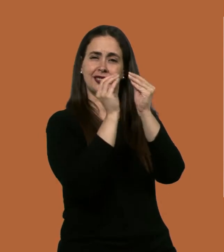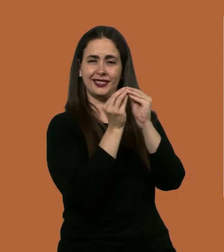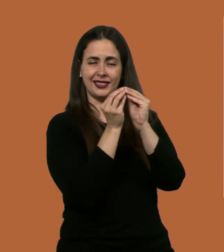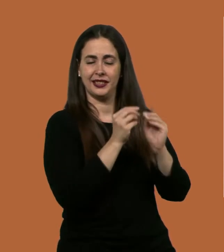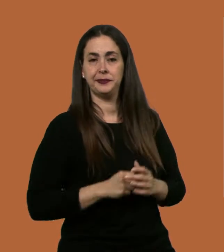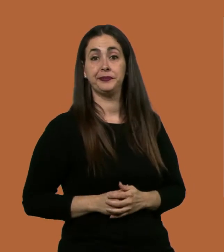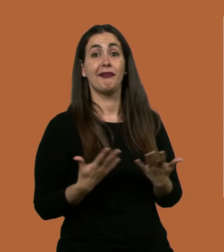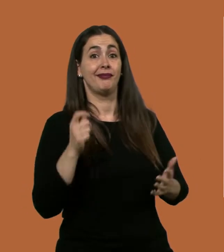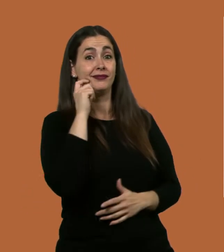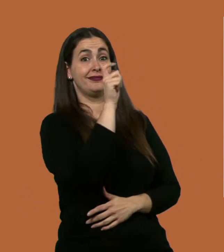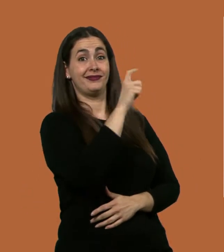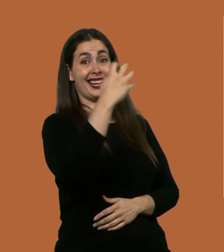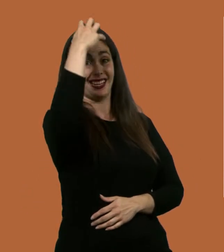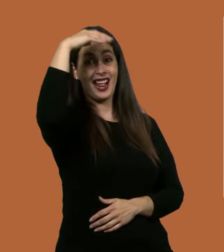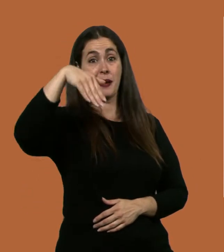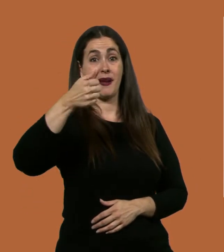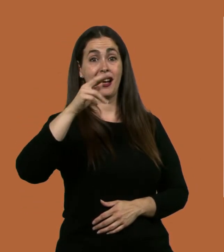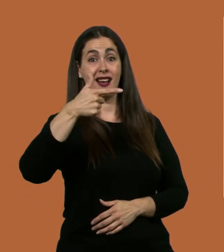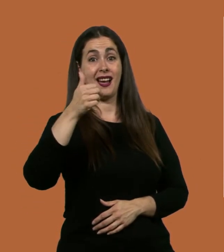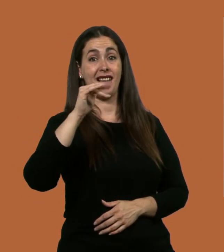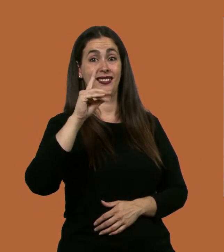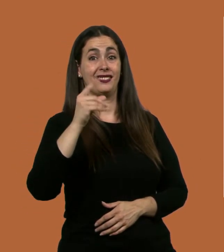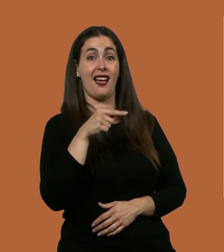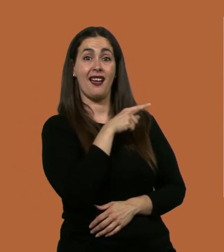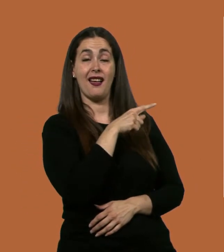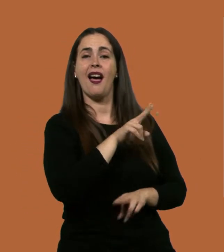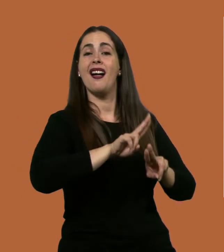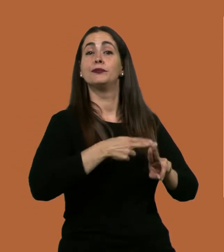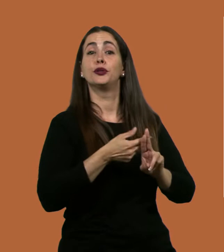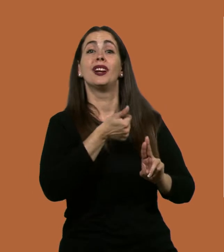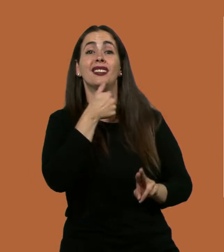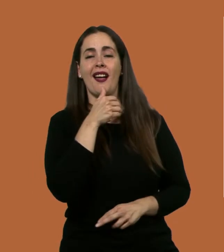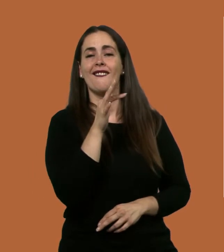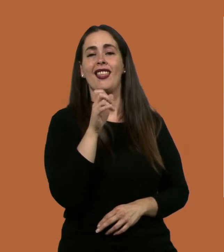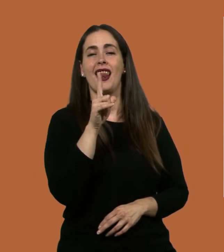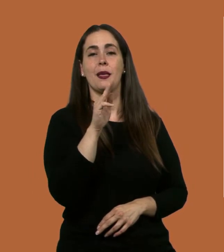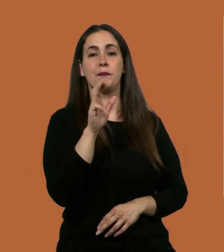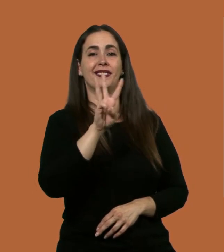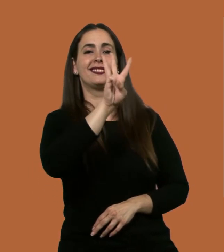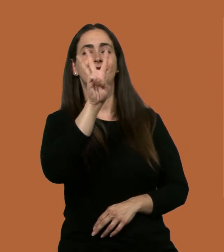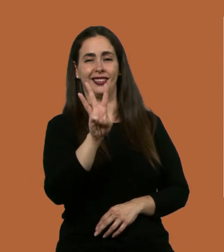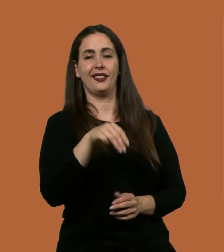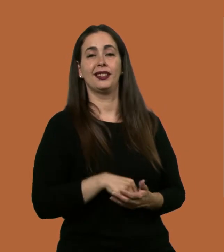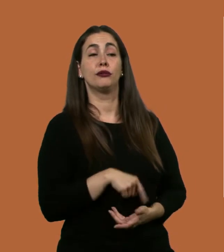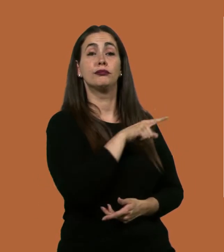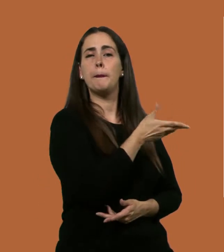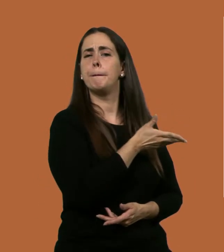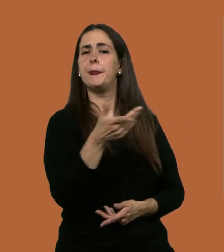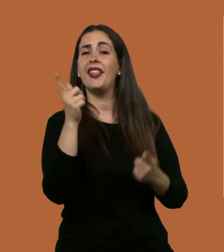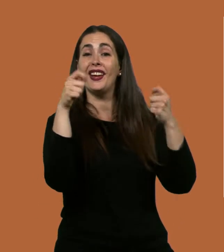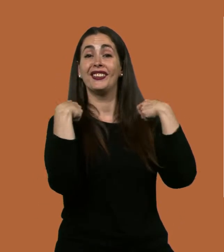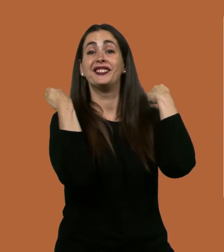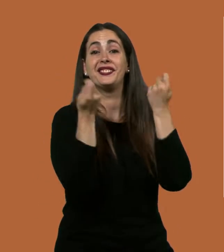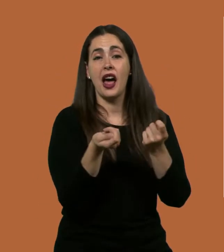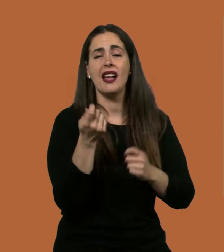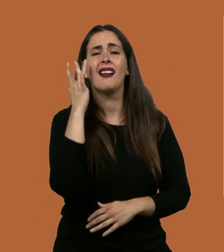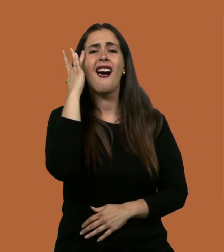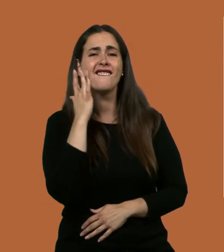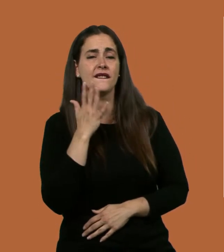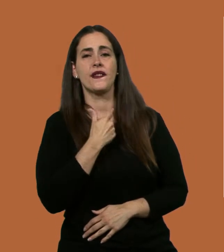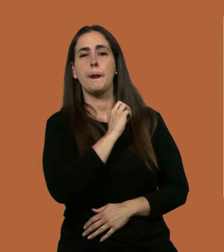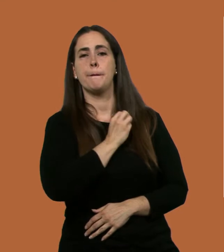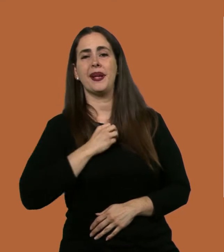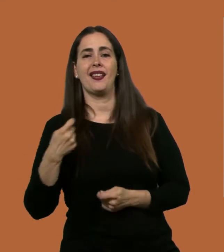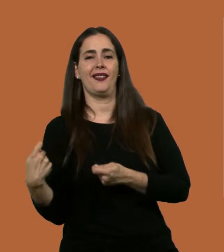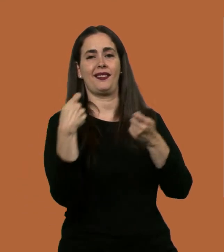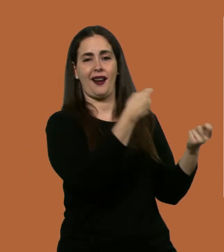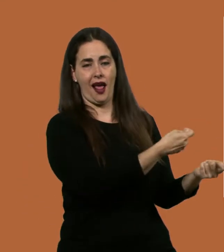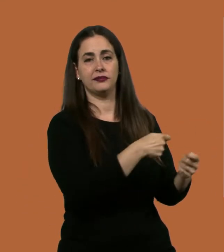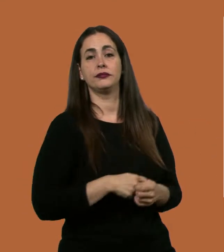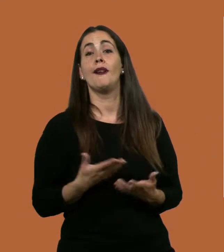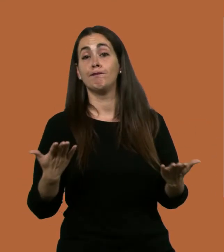La reina Margarida, esposa de Felip III, li havia encarregat que li portés unes perles per al monestir.